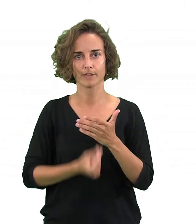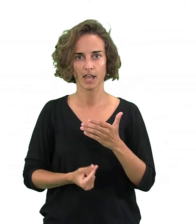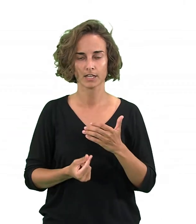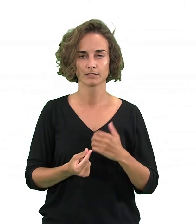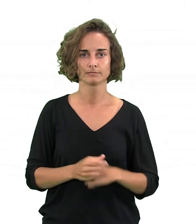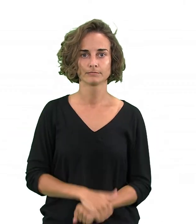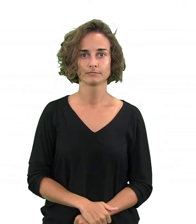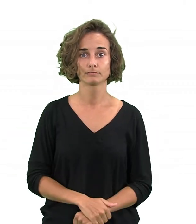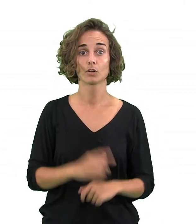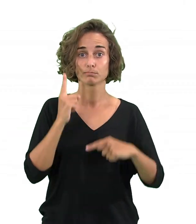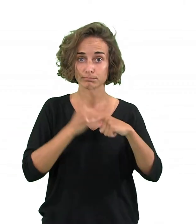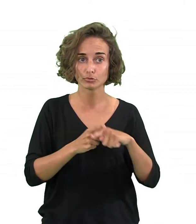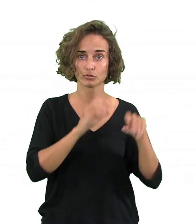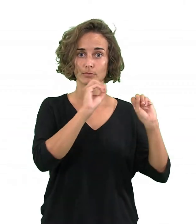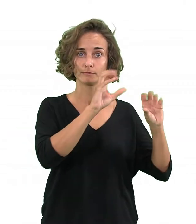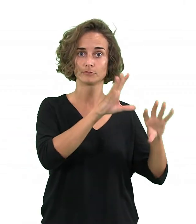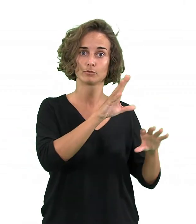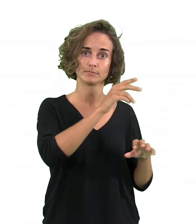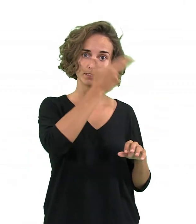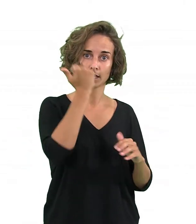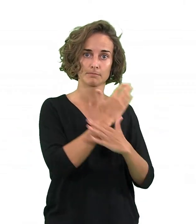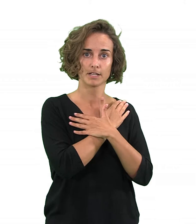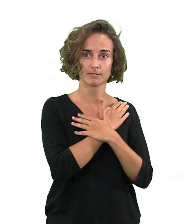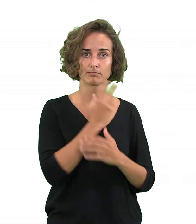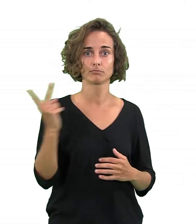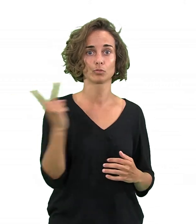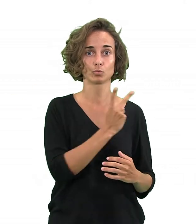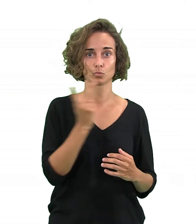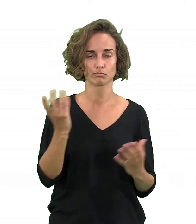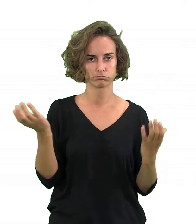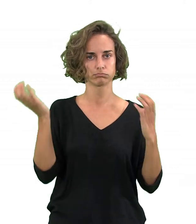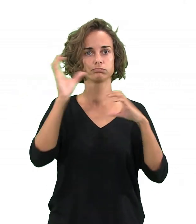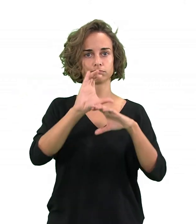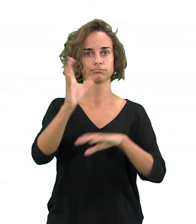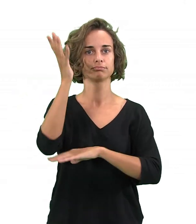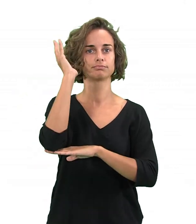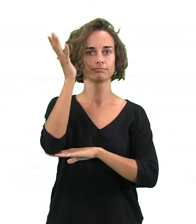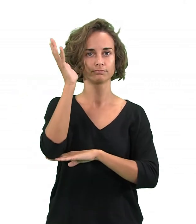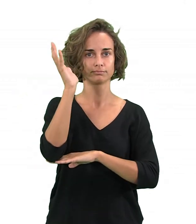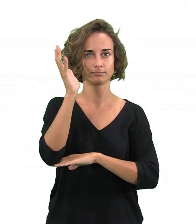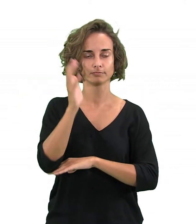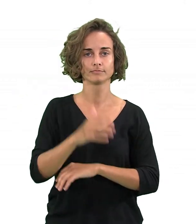et des enseignants de Sainte-Marie.